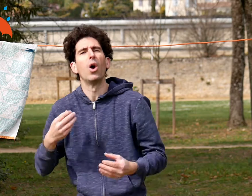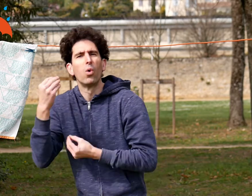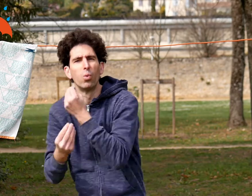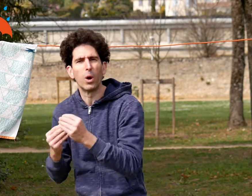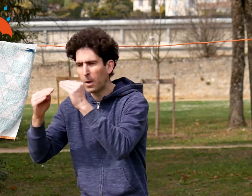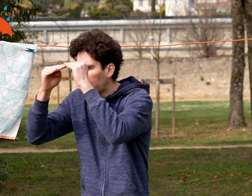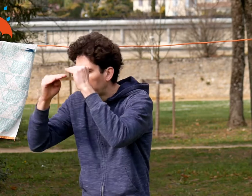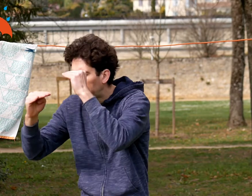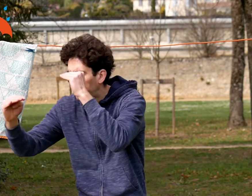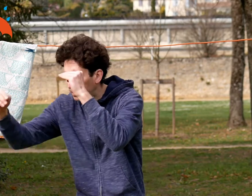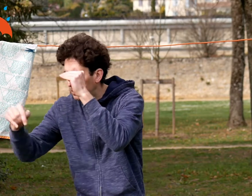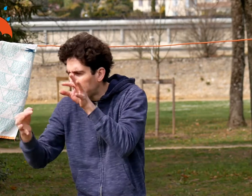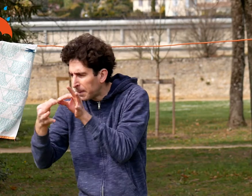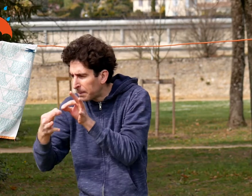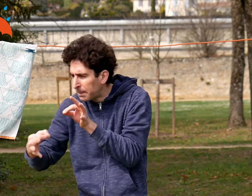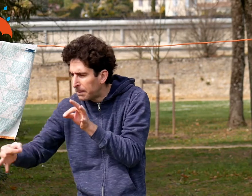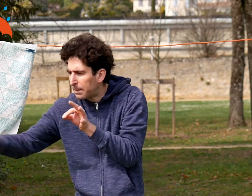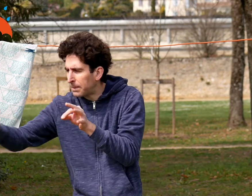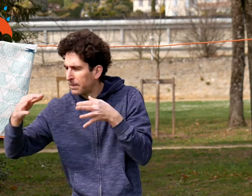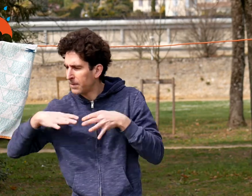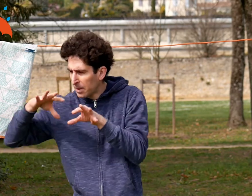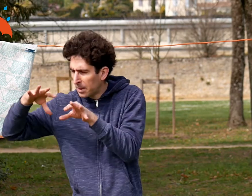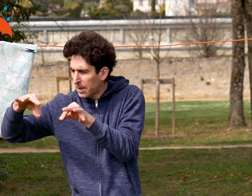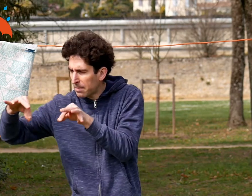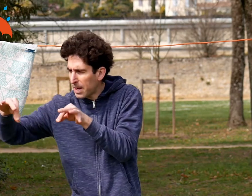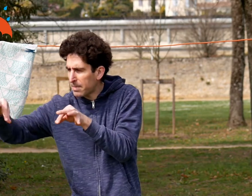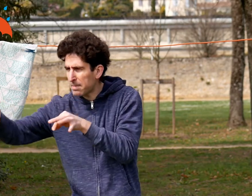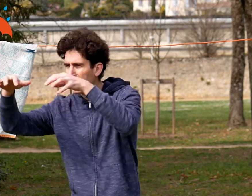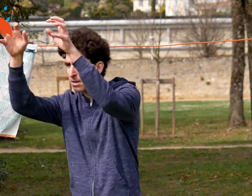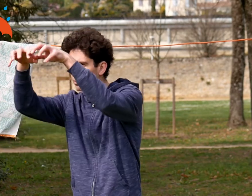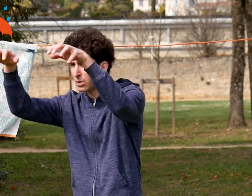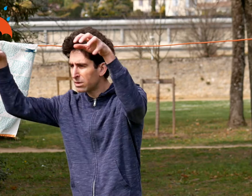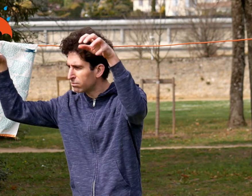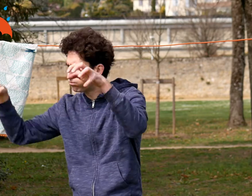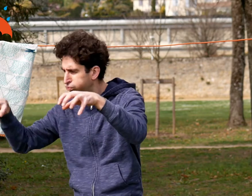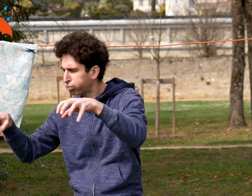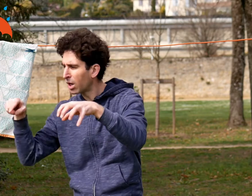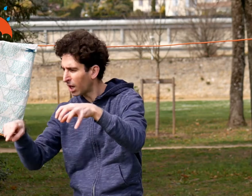Ou alors étendre les vêtements sous un abri pour les protéger de la pluie.